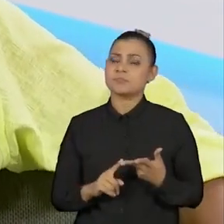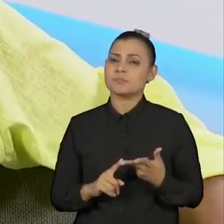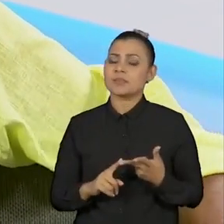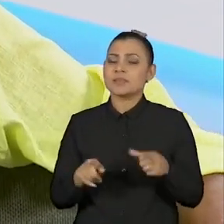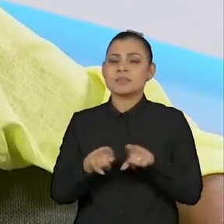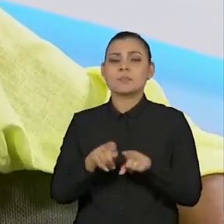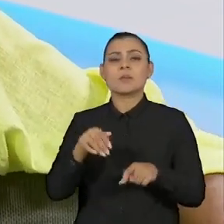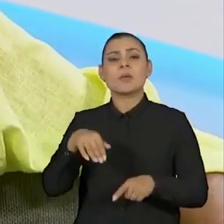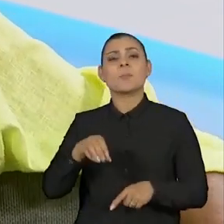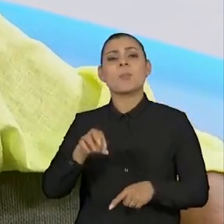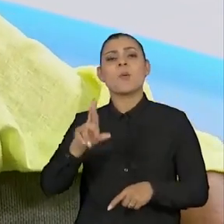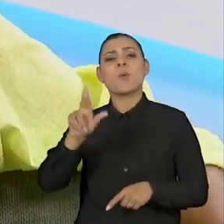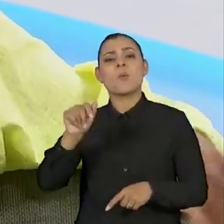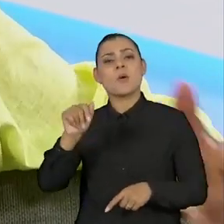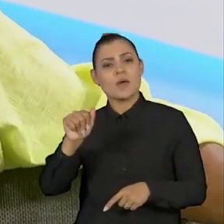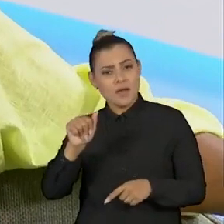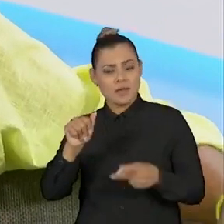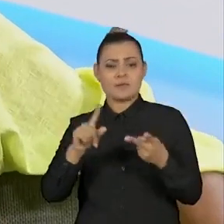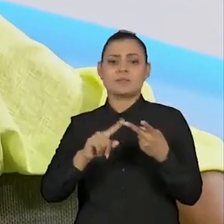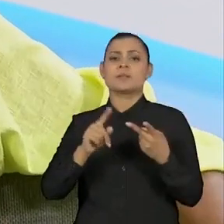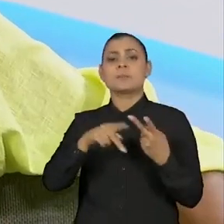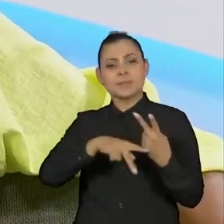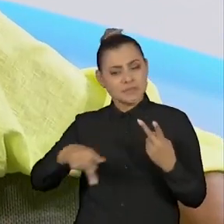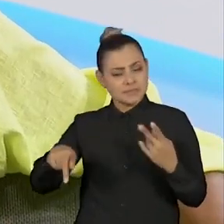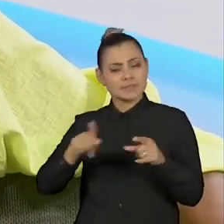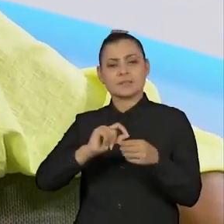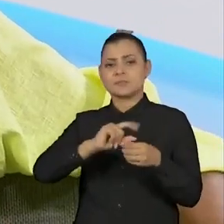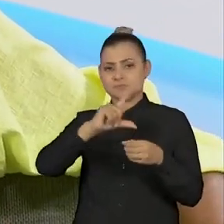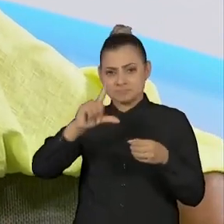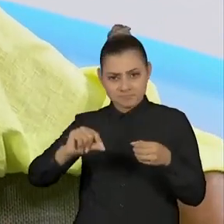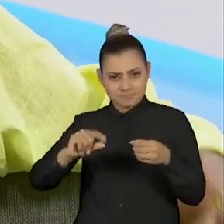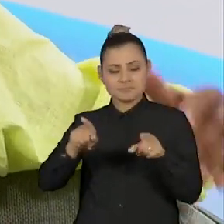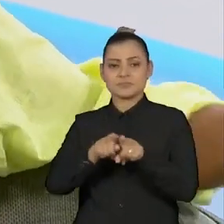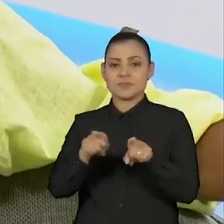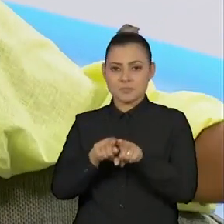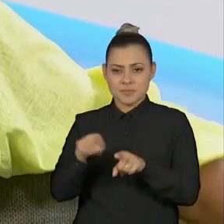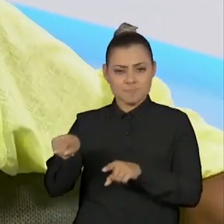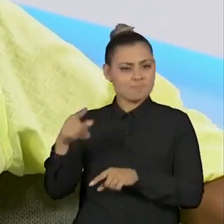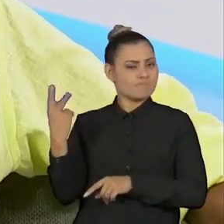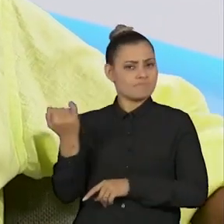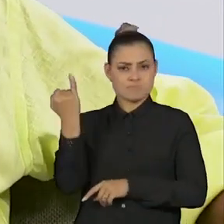Moura, foi também um presidente da Fundação Palmares, importantíssimo, está aí entre